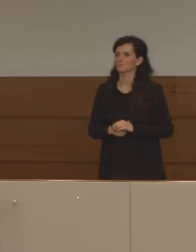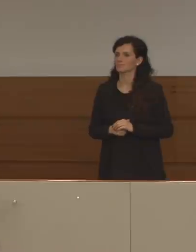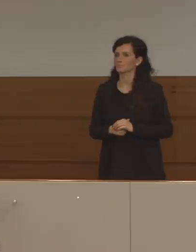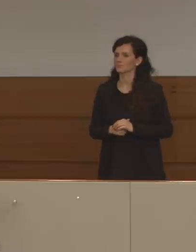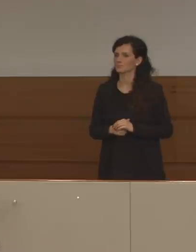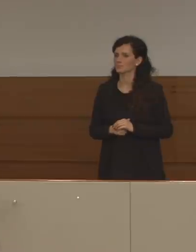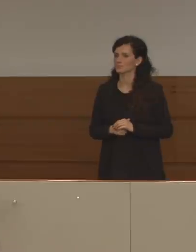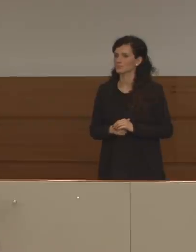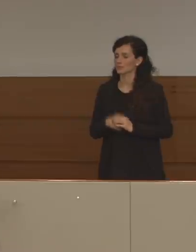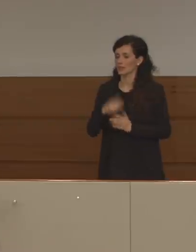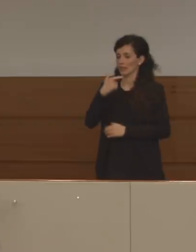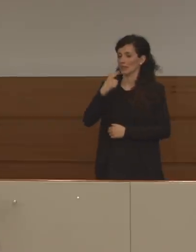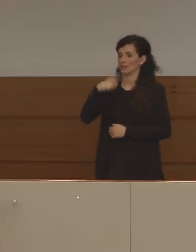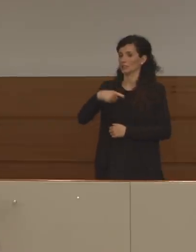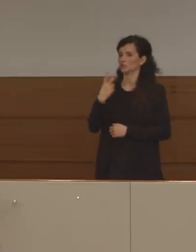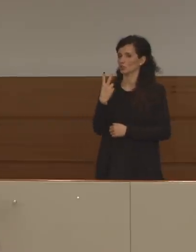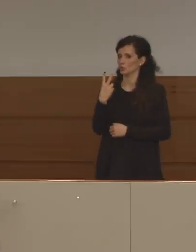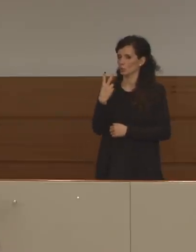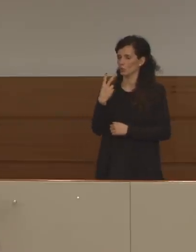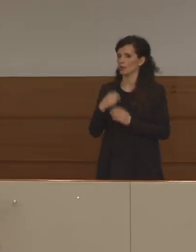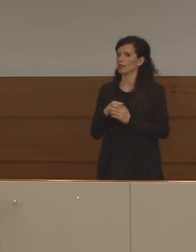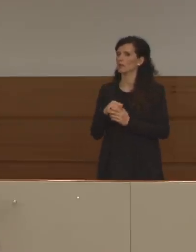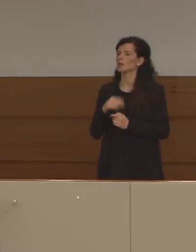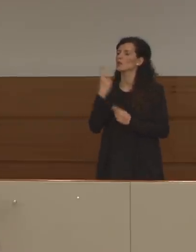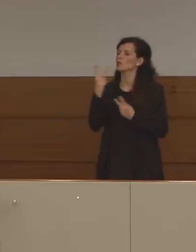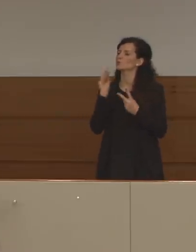(domanda giornalista) Daniele Petraroli Tg2, avrei 2 domande sui decessi